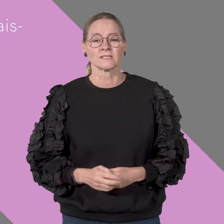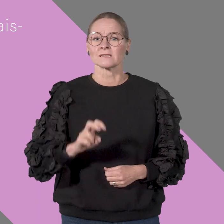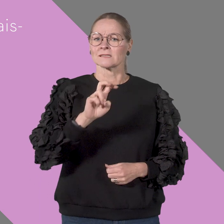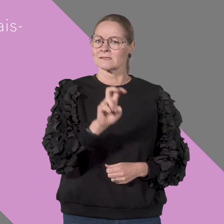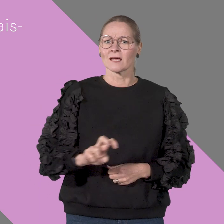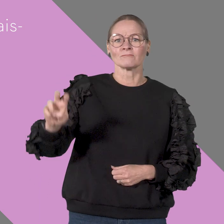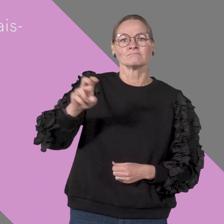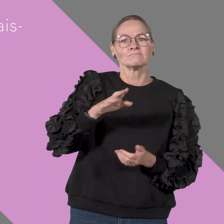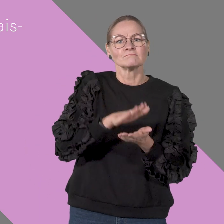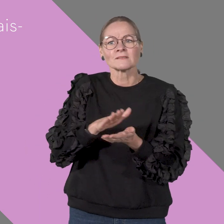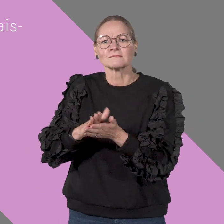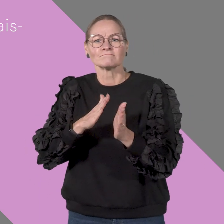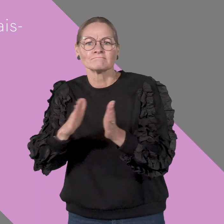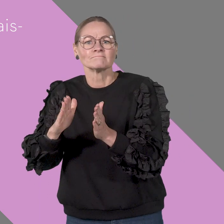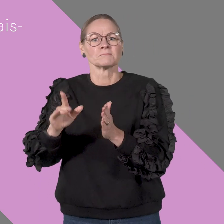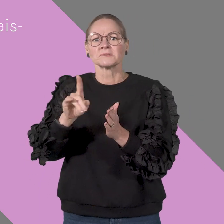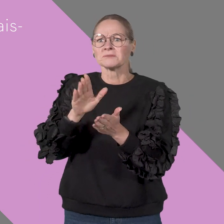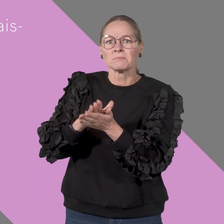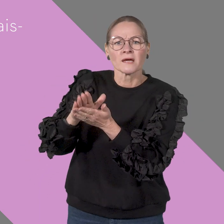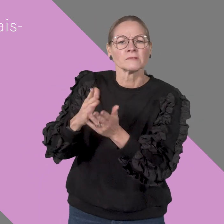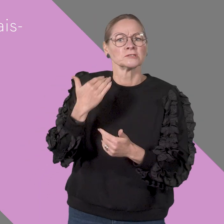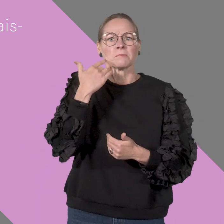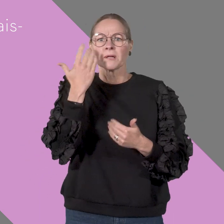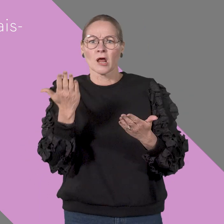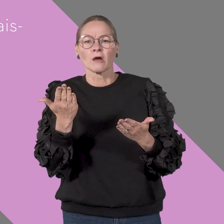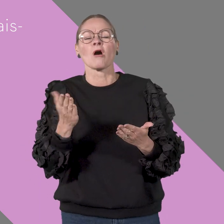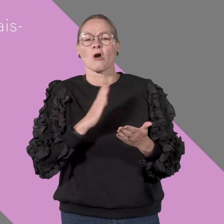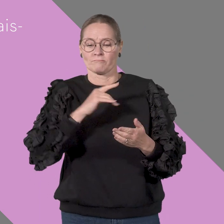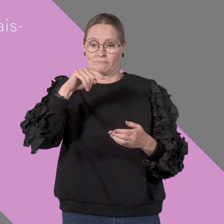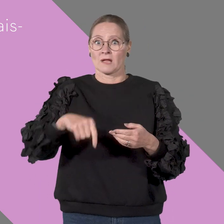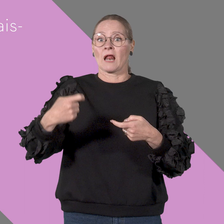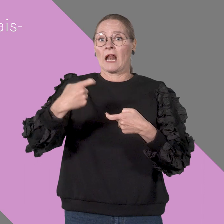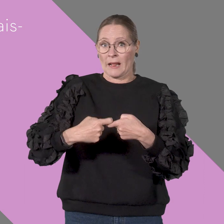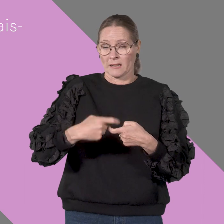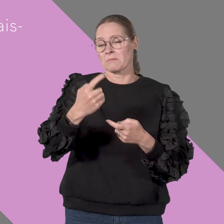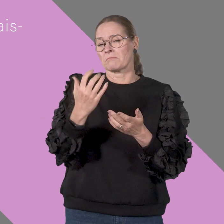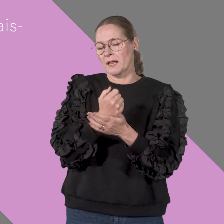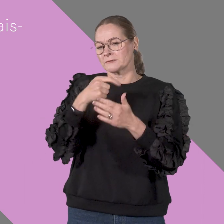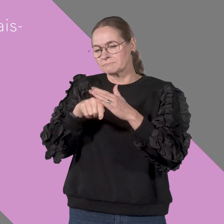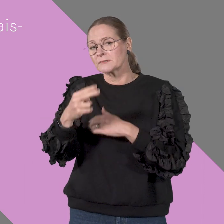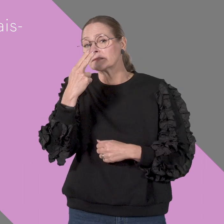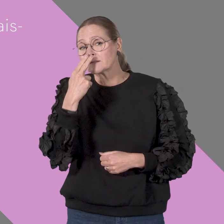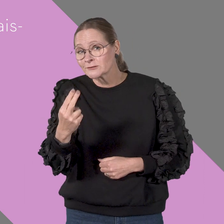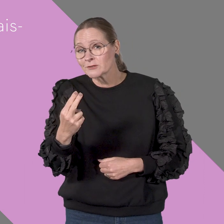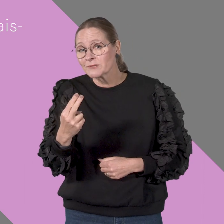Pääset näkemään kiertueen muut järjestämispaikkakunnat ja -ajankohdat - oheisestä linkistä.